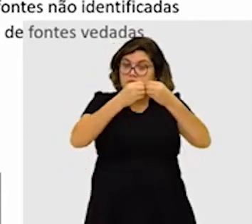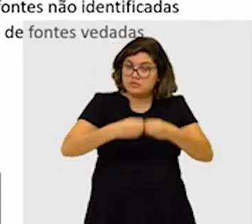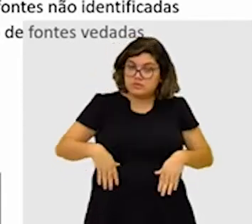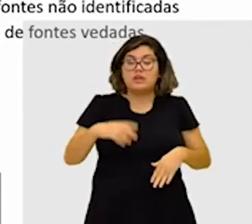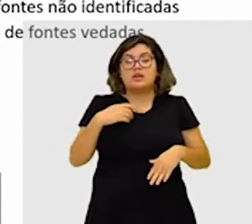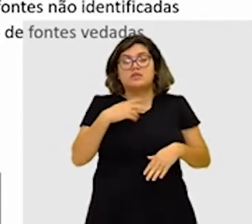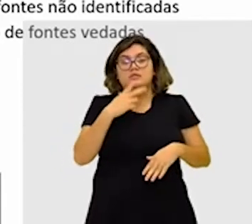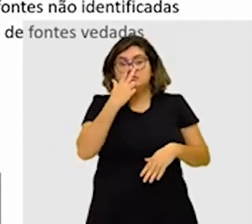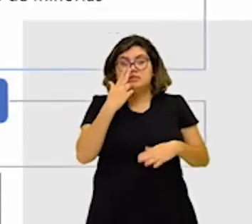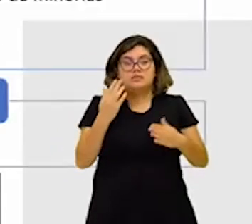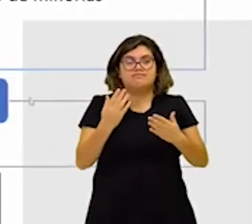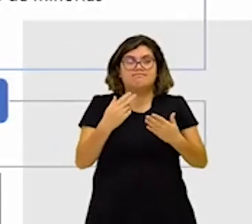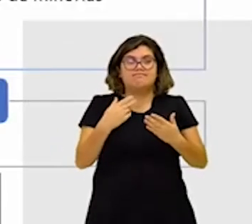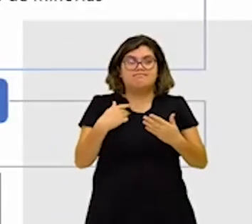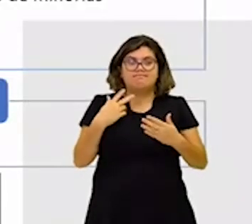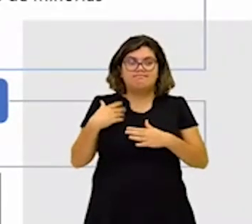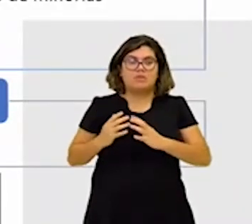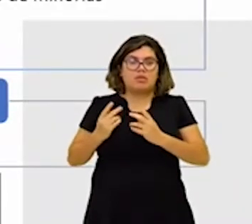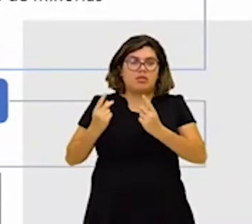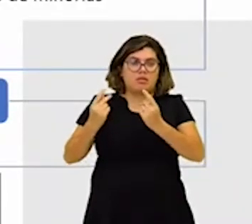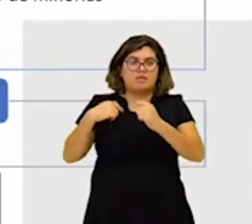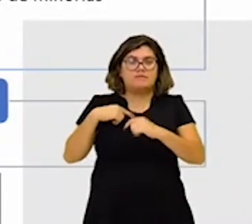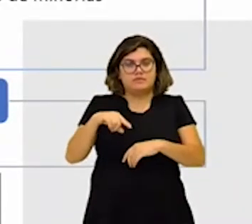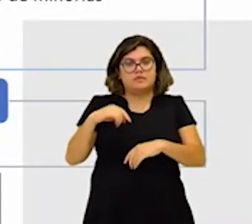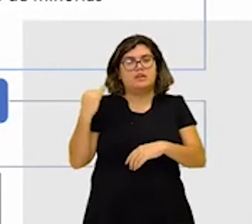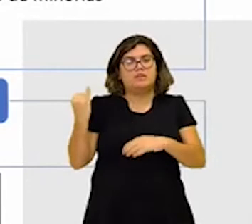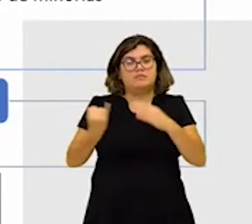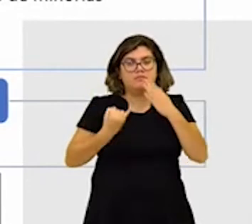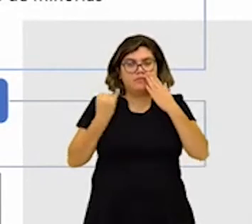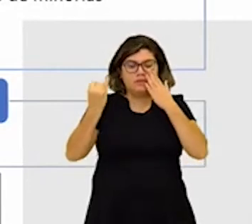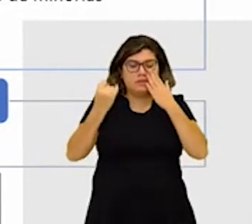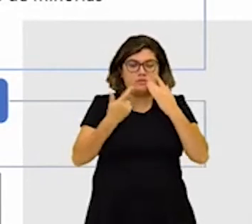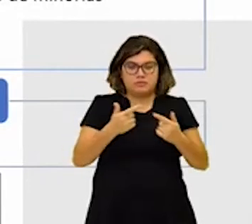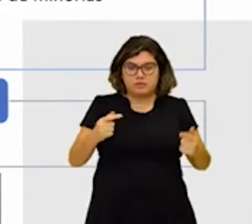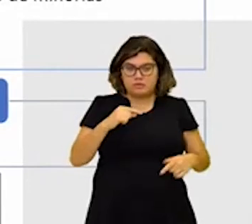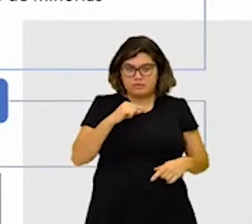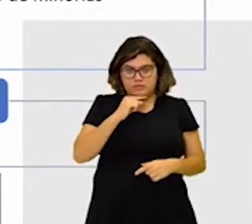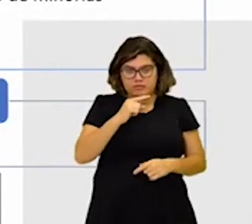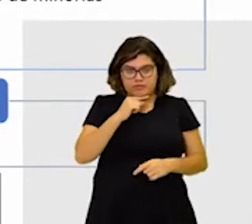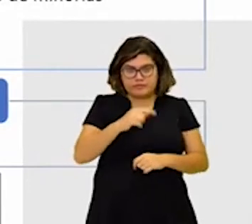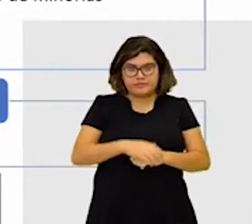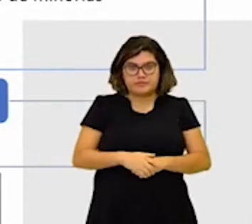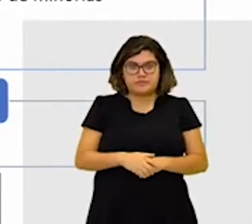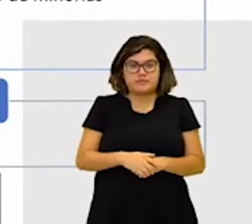Irreversível Então isso é extremamente importante Sem dúvida nenhuma E aí Nós pensamos nos voltamos